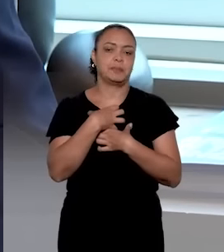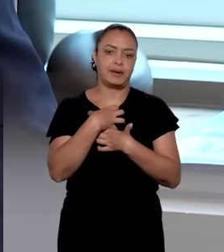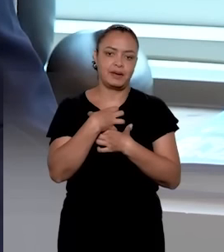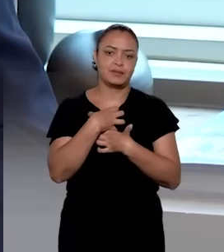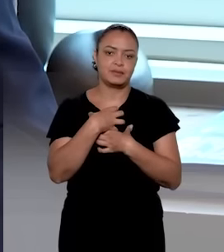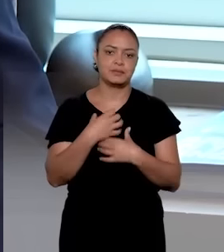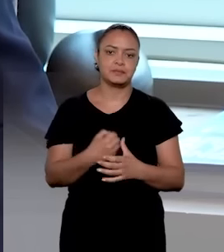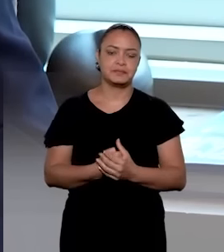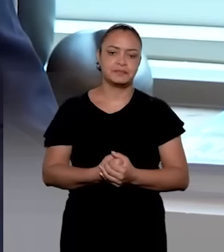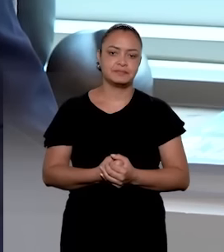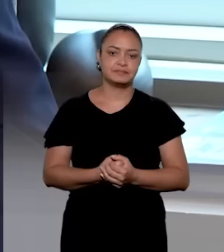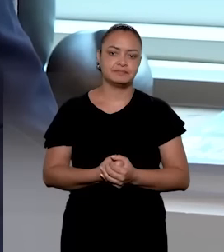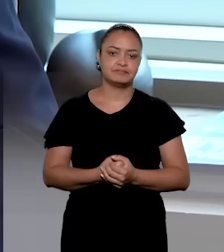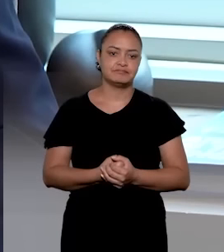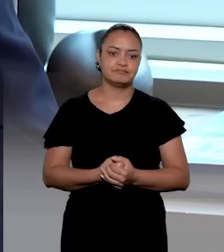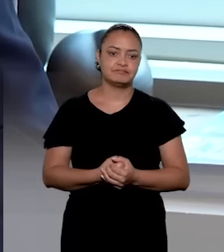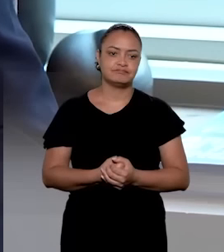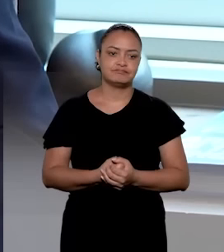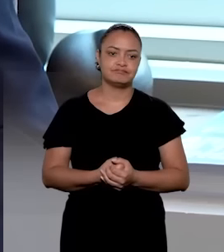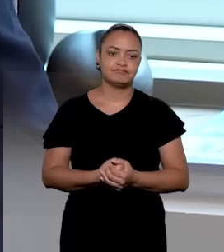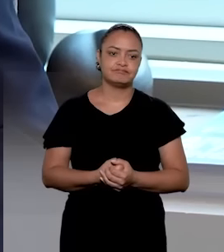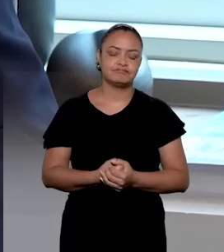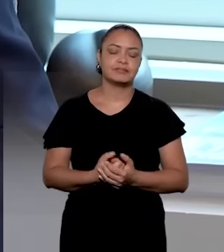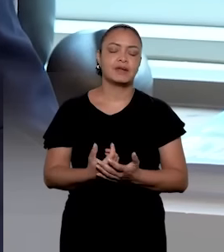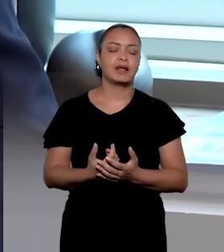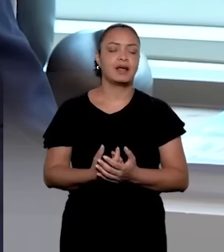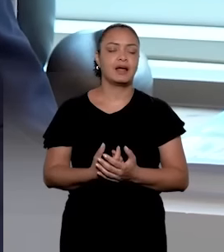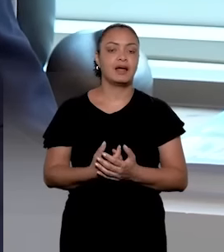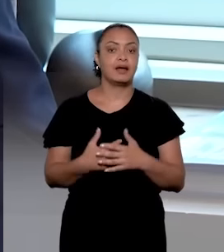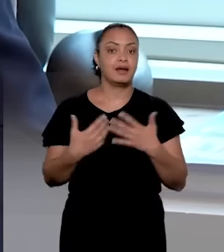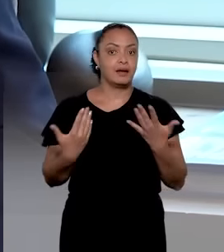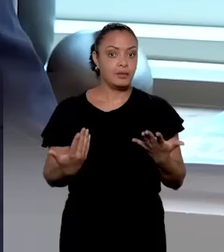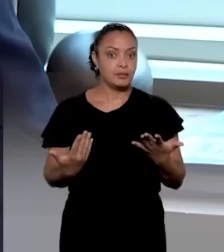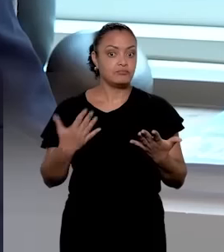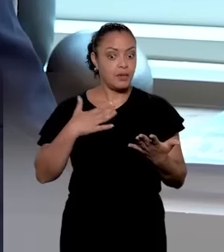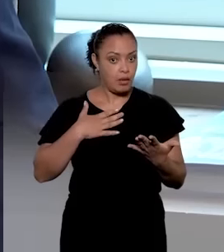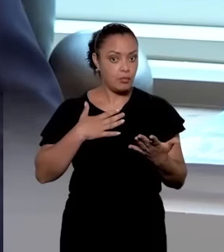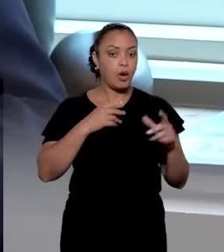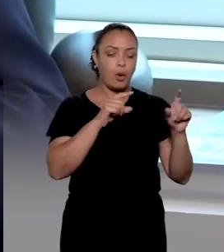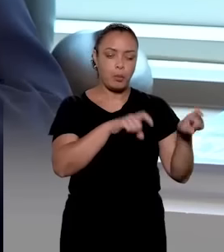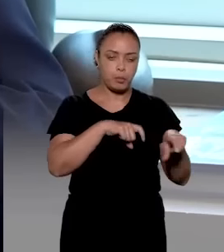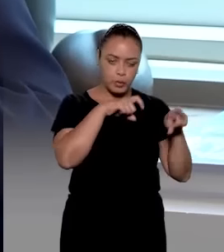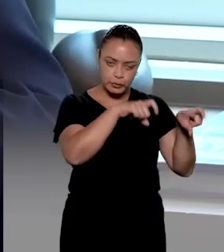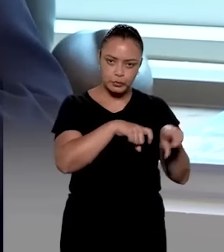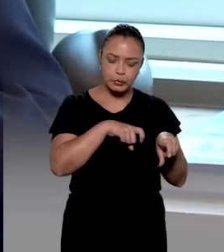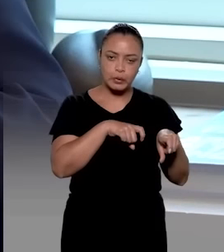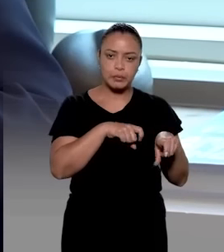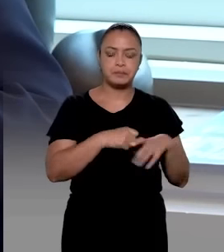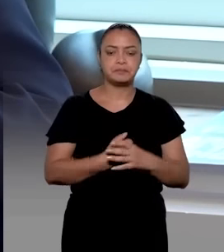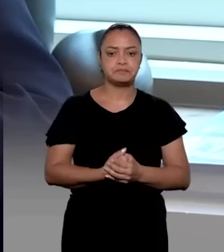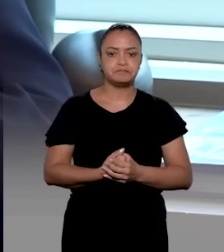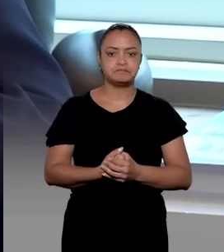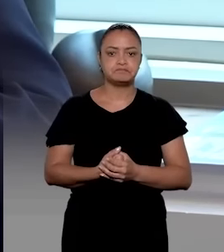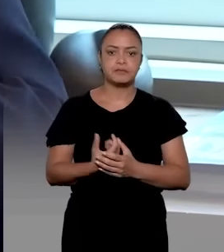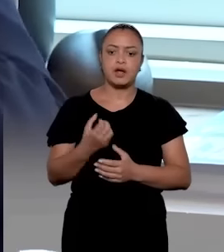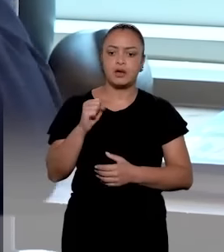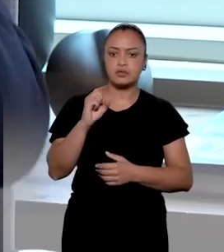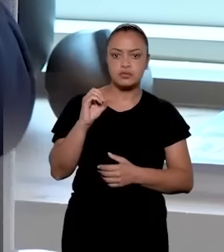Esse sentimento que me domina desde então. Eu sou produtor rural, quando eu planto uma